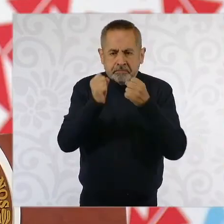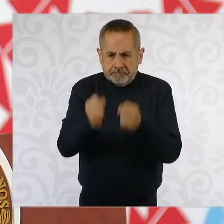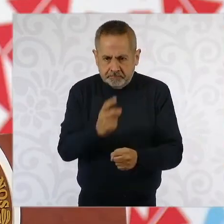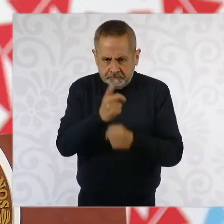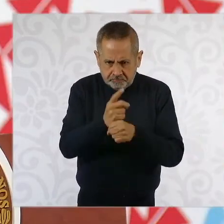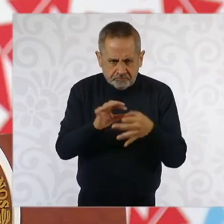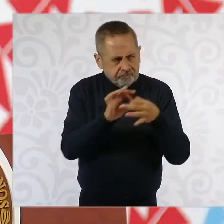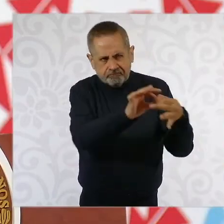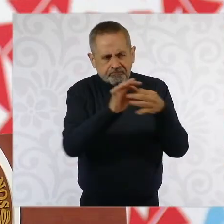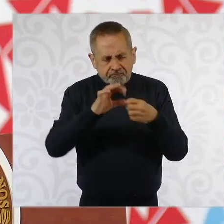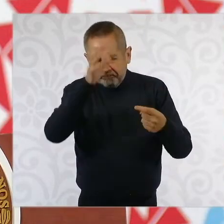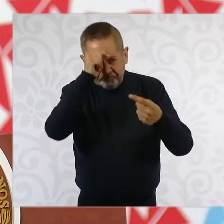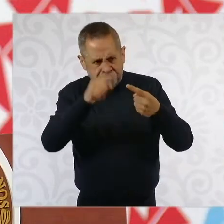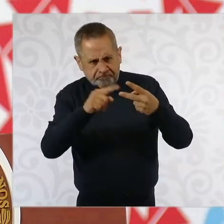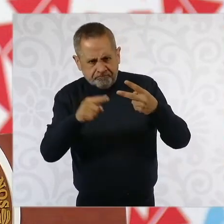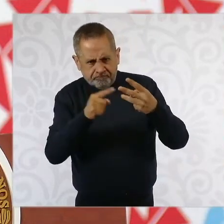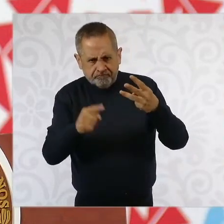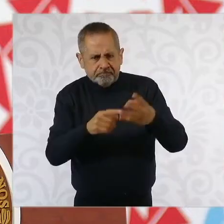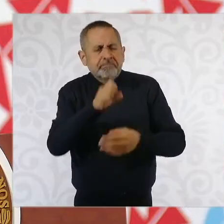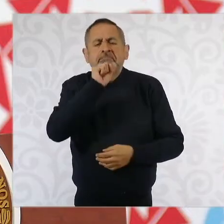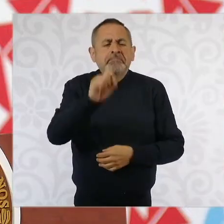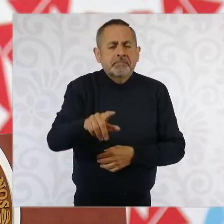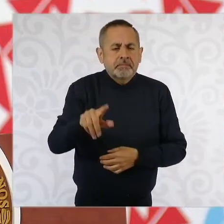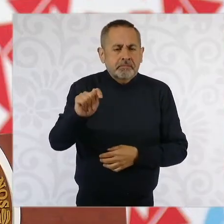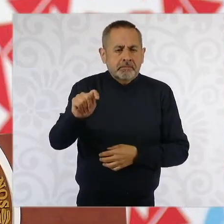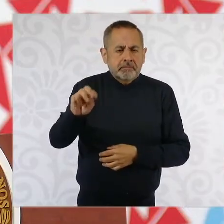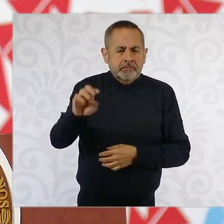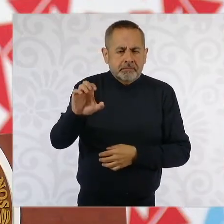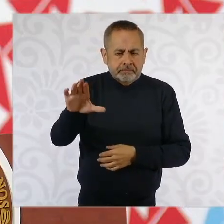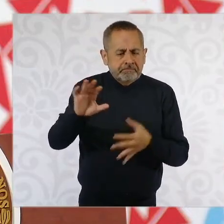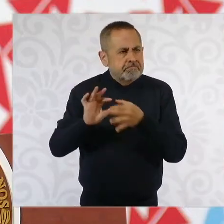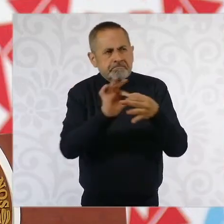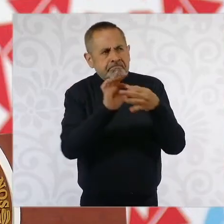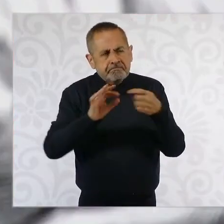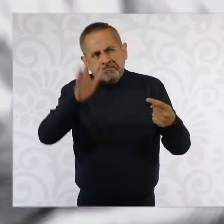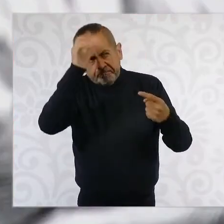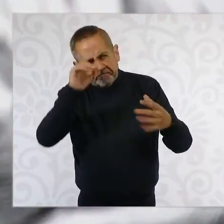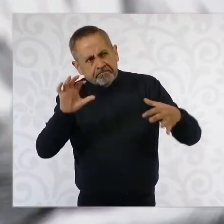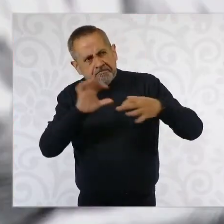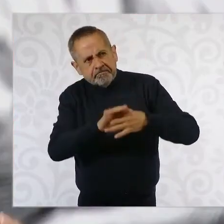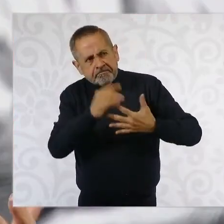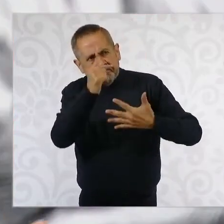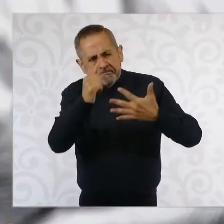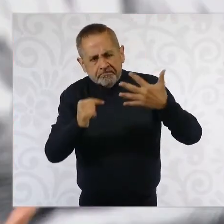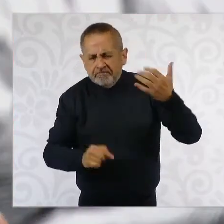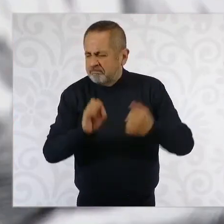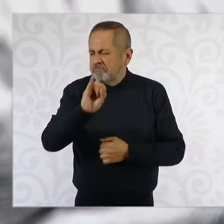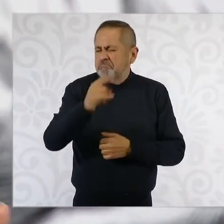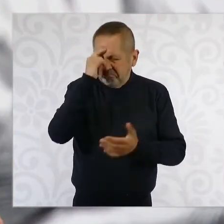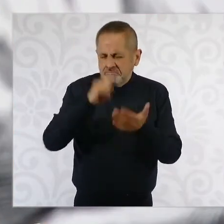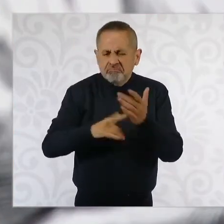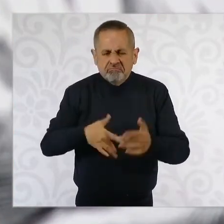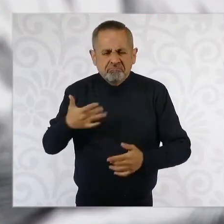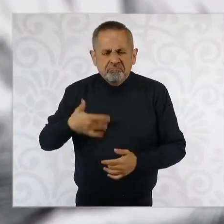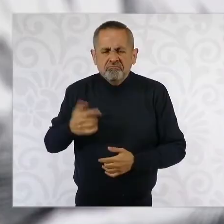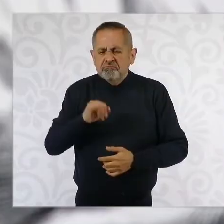el tratado comercial México Estados Unidos y Canadá él anunció también ayer que va a ser